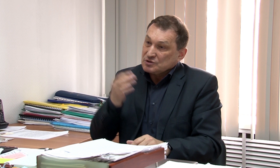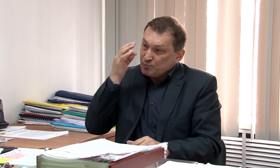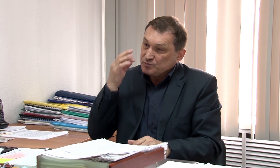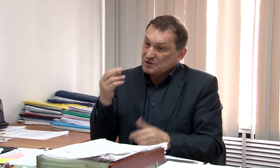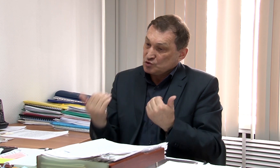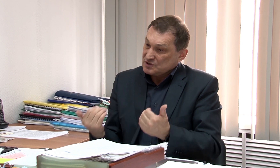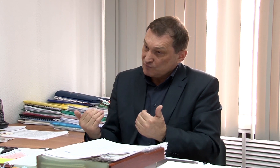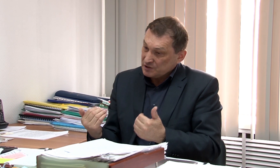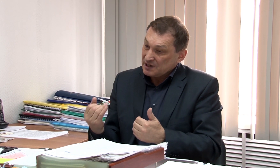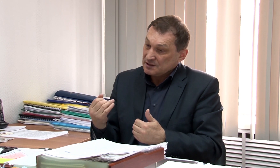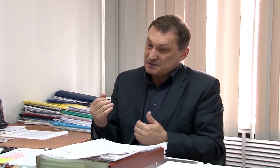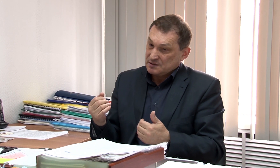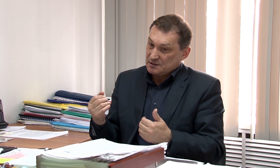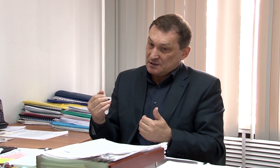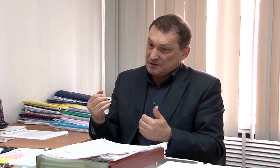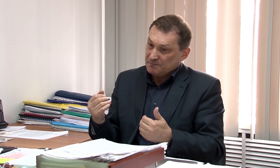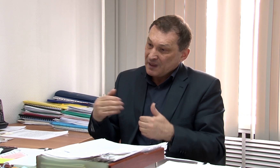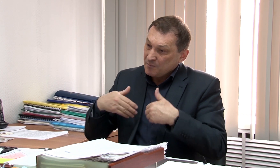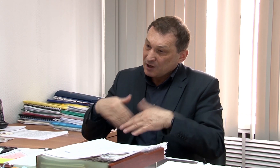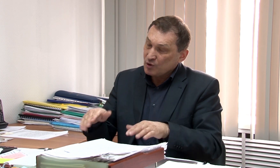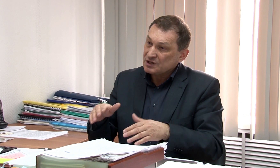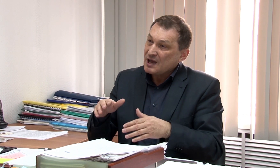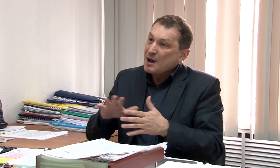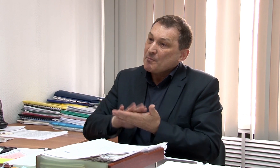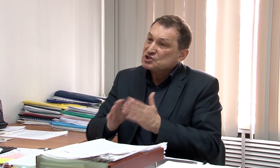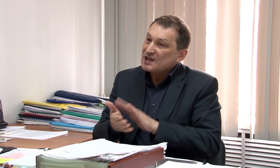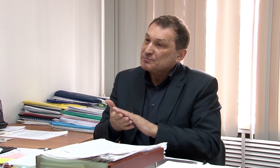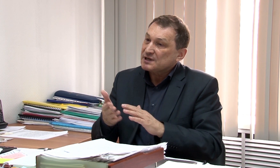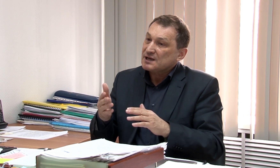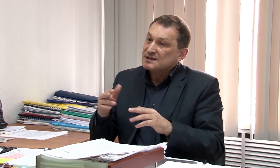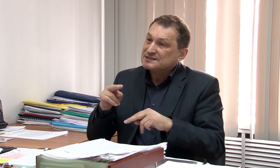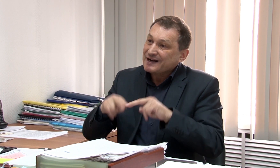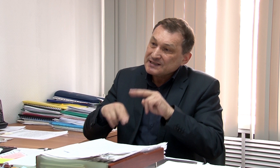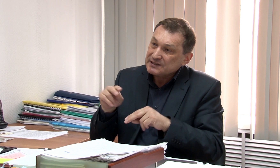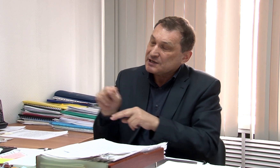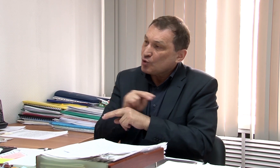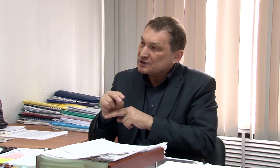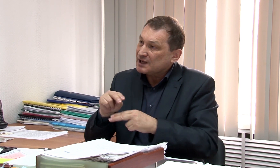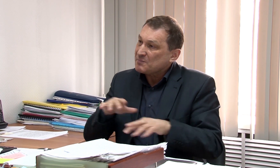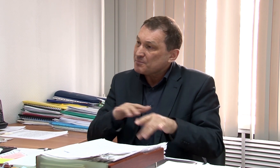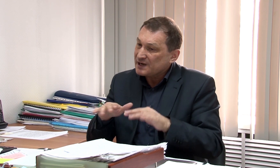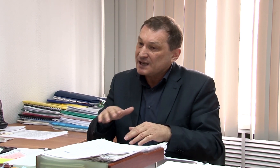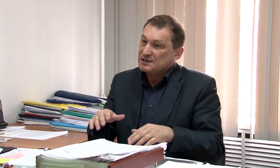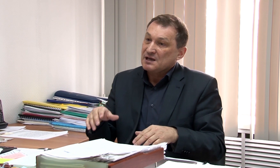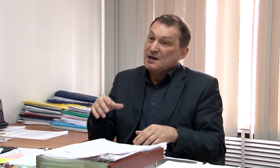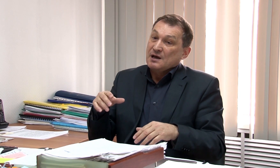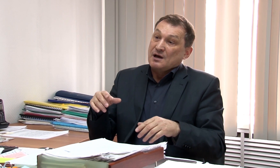Хочу напомнить, что в настоящее время осуществляются масштабные строительные, ремонтные мероприятия, -